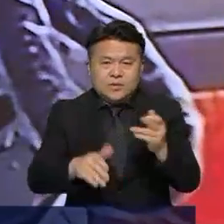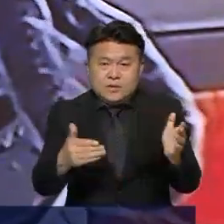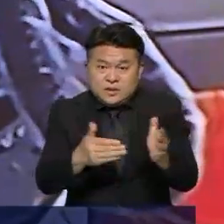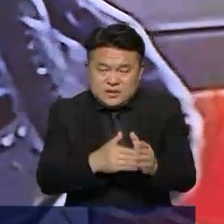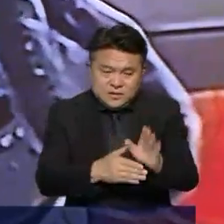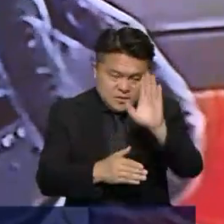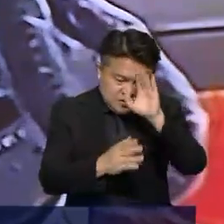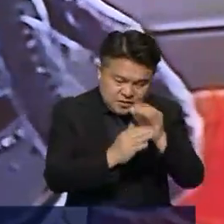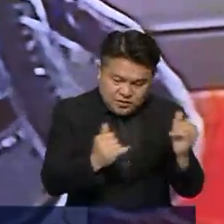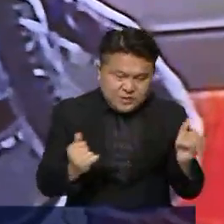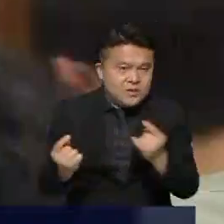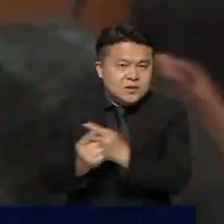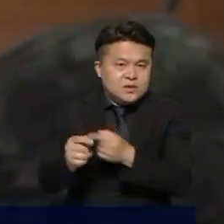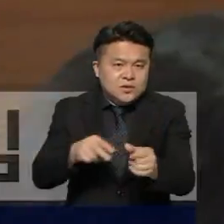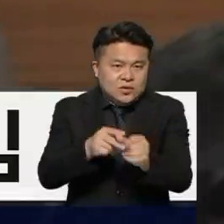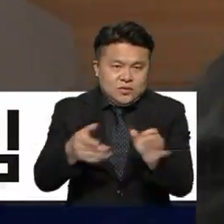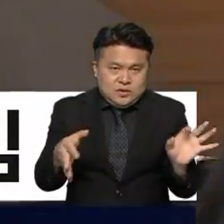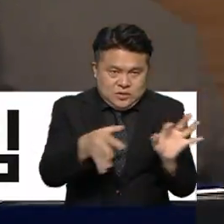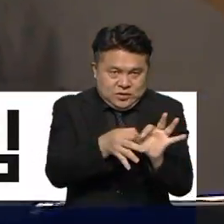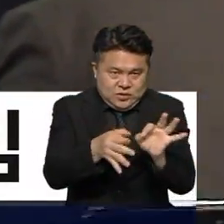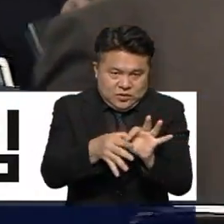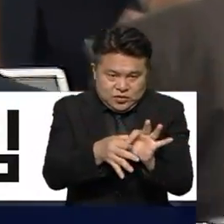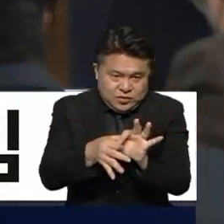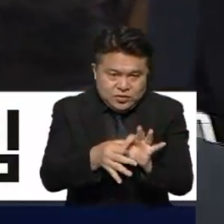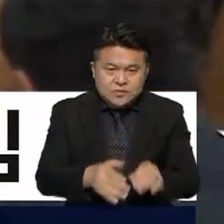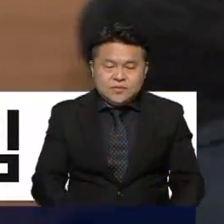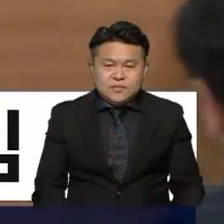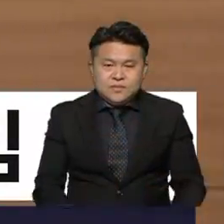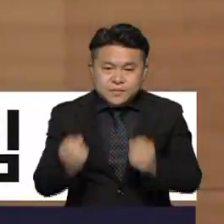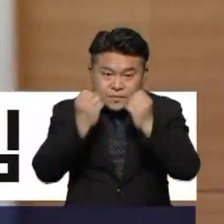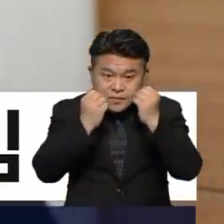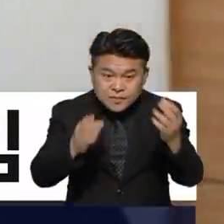연계한다고 밝혔습니다. 한편 백경란 신임 질병관리청장은 오늘